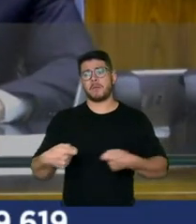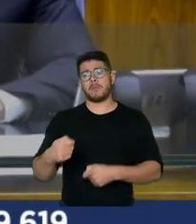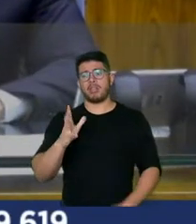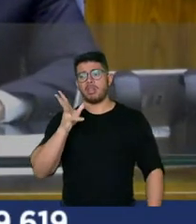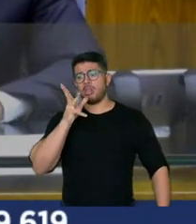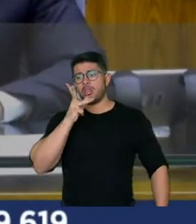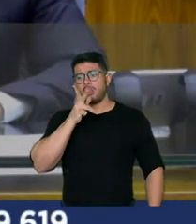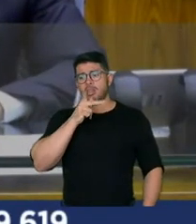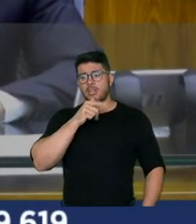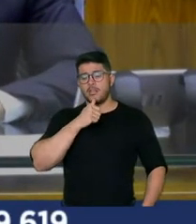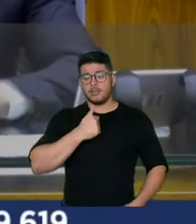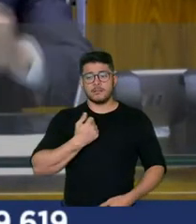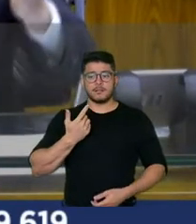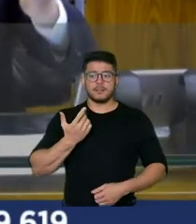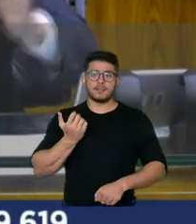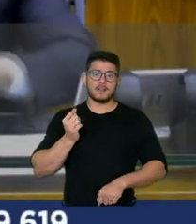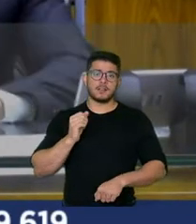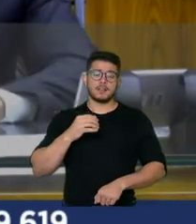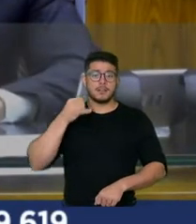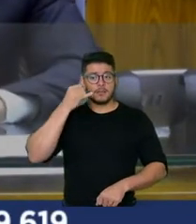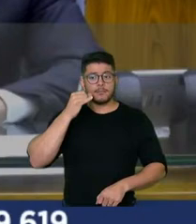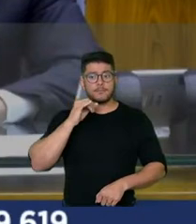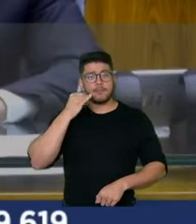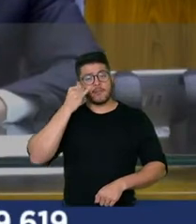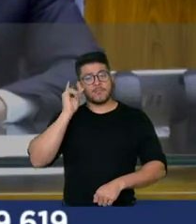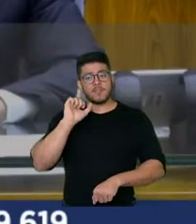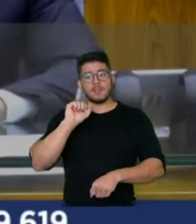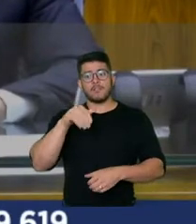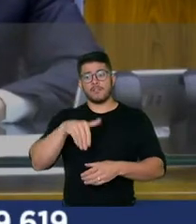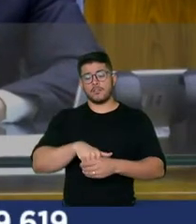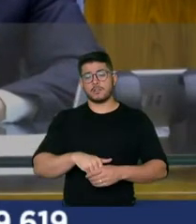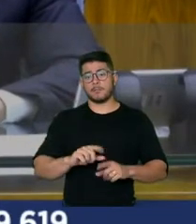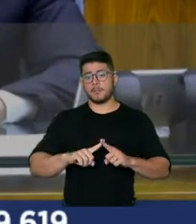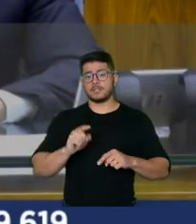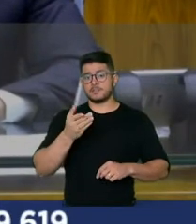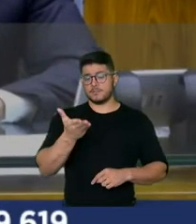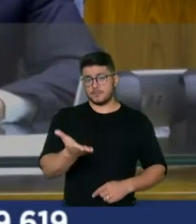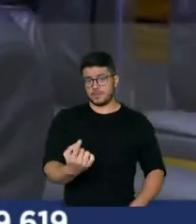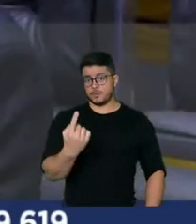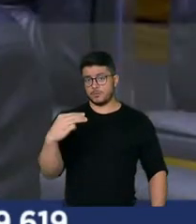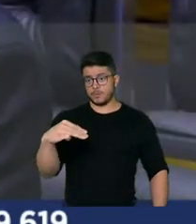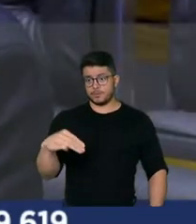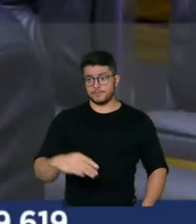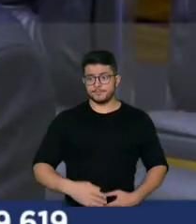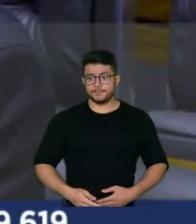UB DEBATE QUE SE A GENTE FICAR ESTICANDO, VAMOS ESTICAR ESSA TARDE TODA NÃO VAMOS VOTAR O MERO ADITO MATÉRIA QUE É